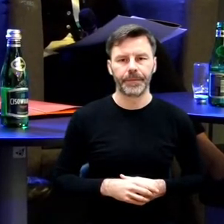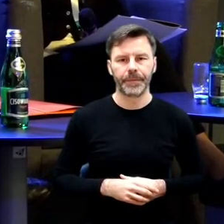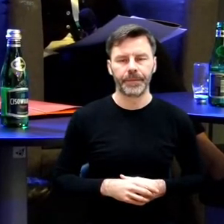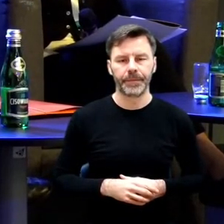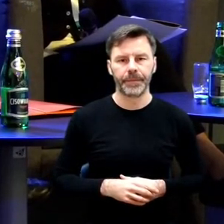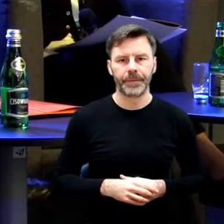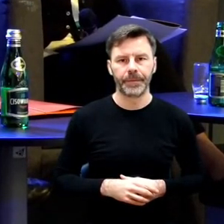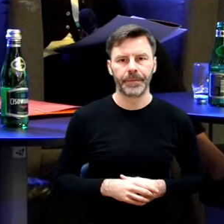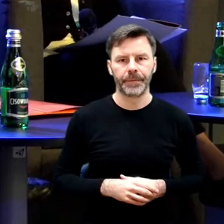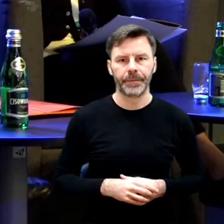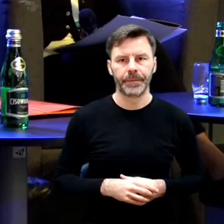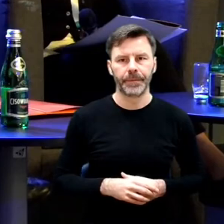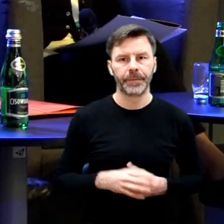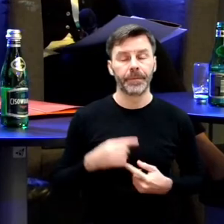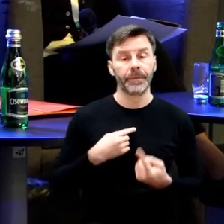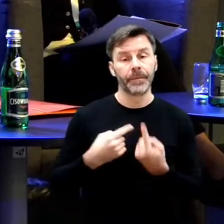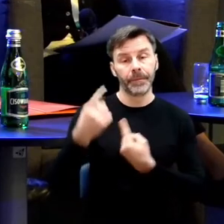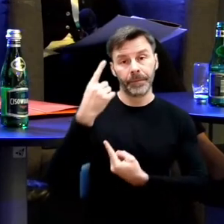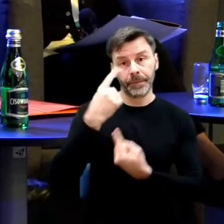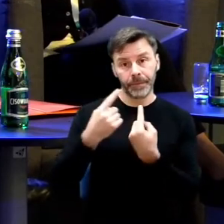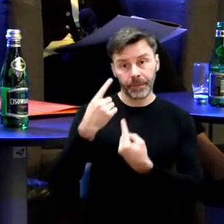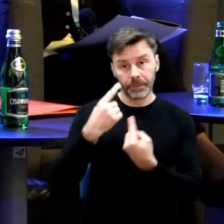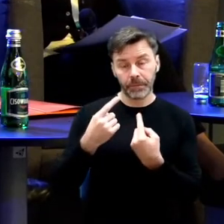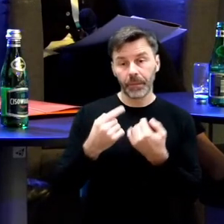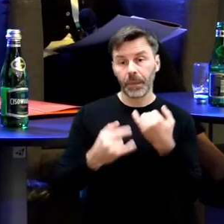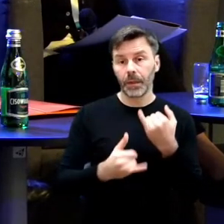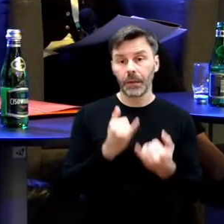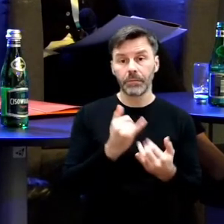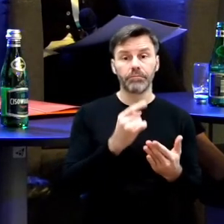pożądanego sukcesu w zakresie mieszkalnictwa,